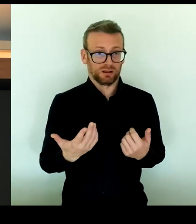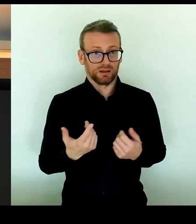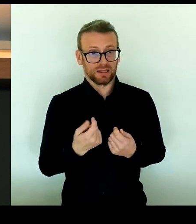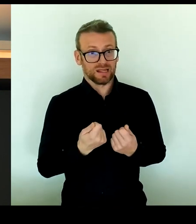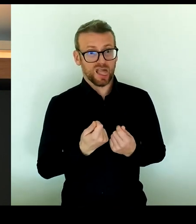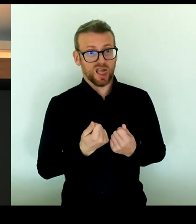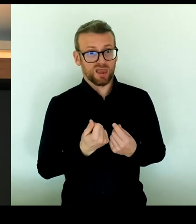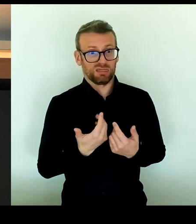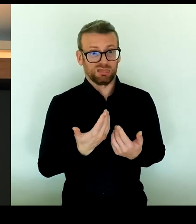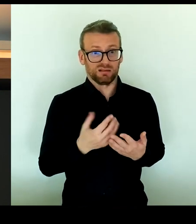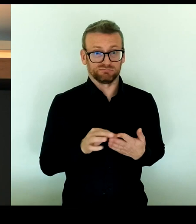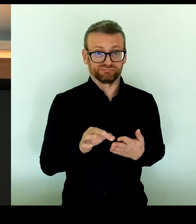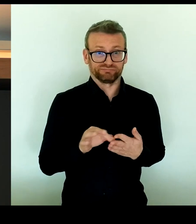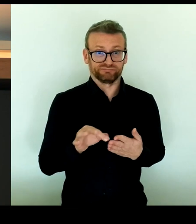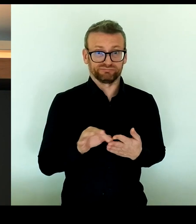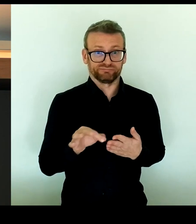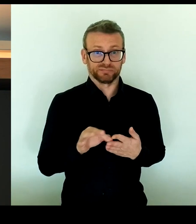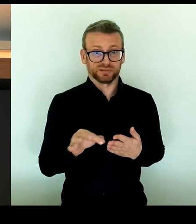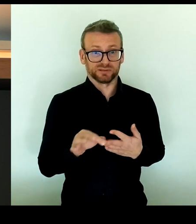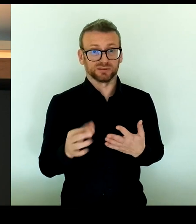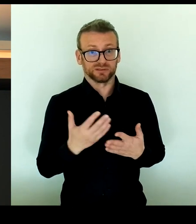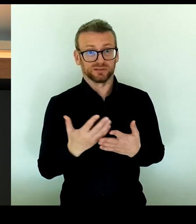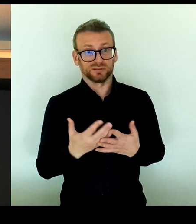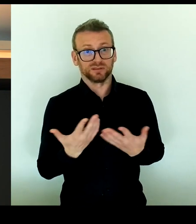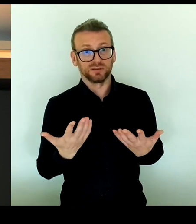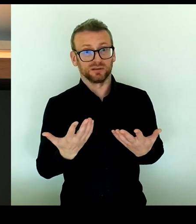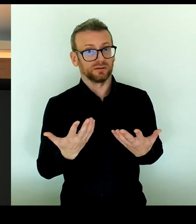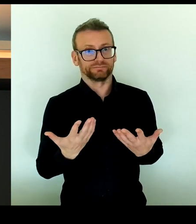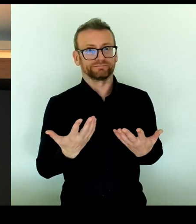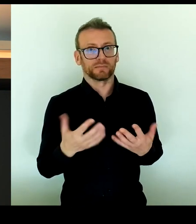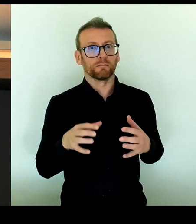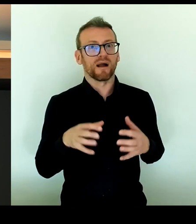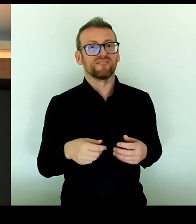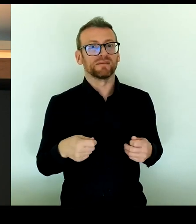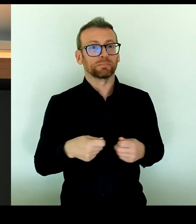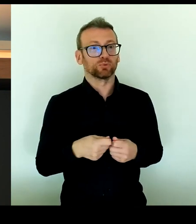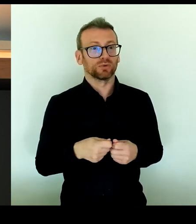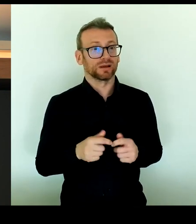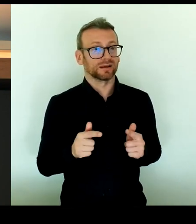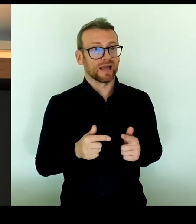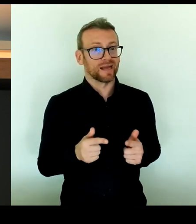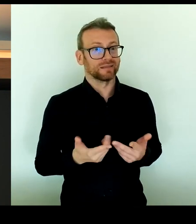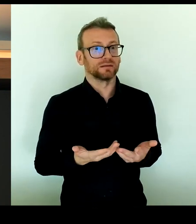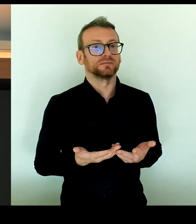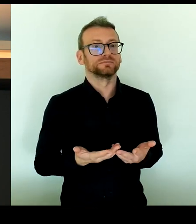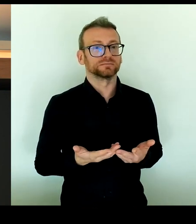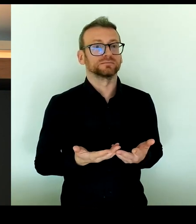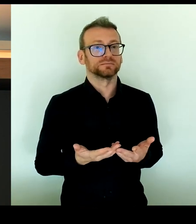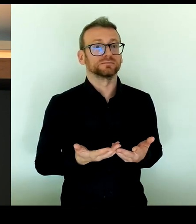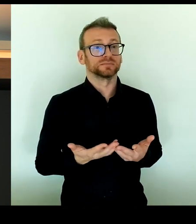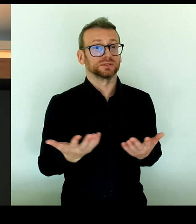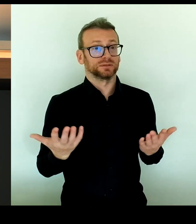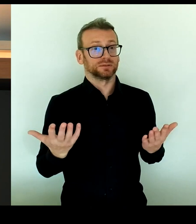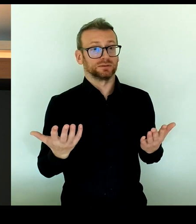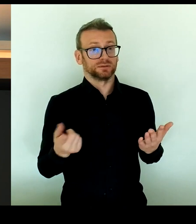und ohne Widerspruchsmöglichkeit. Gleichzeitig dürfen beim Surfen im Internet aber auf so ziemlich